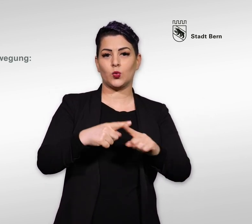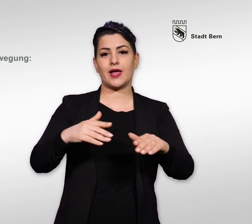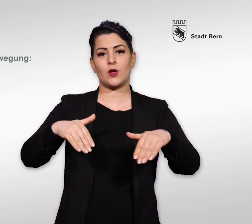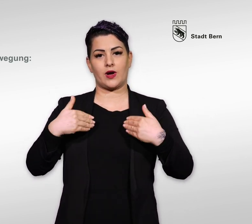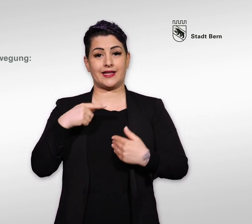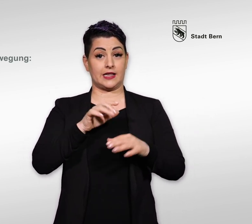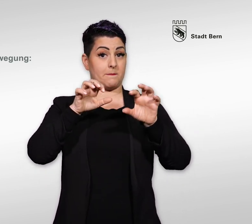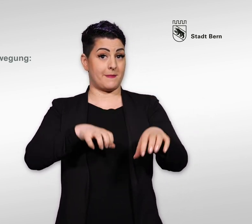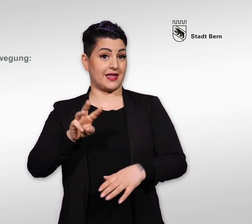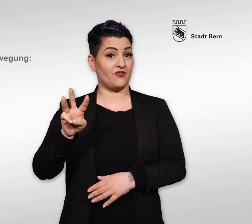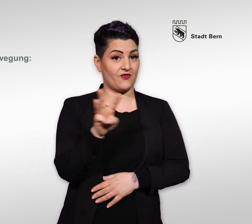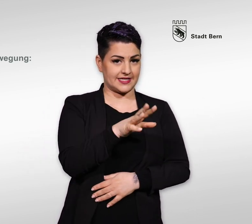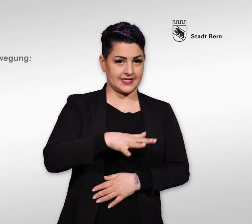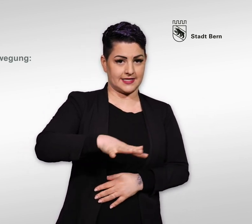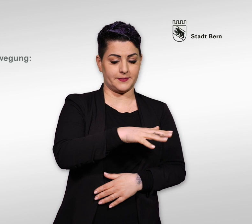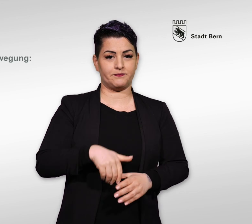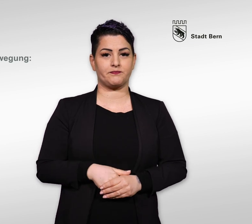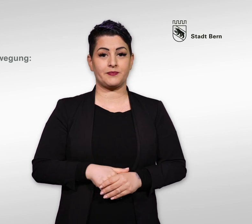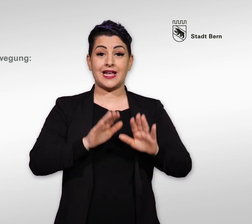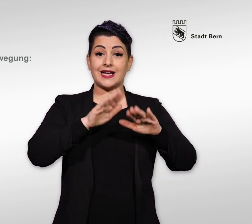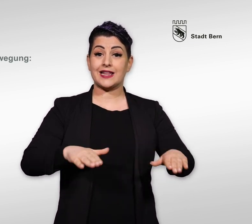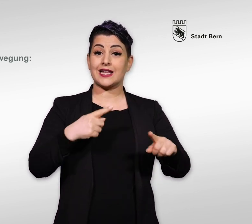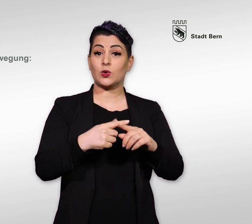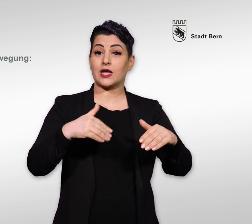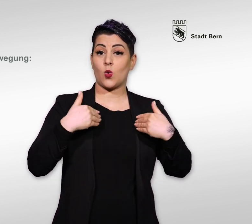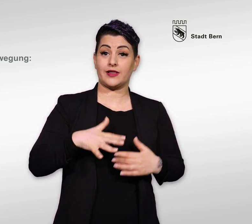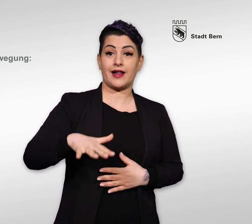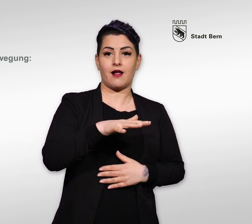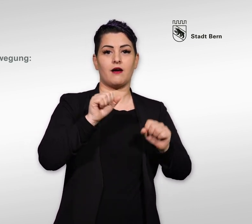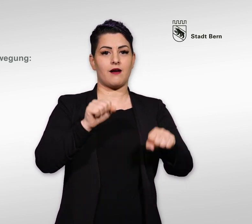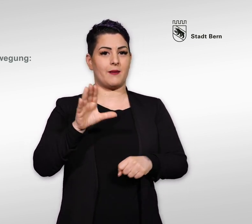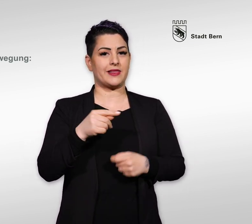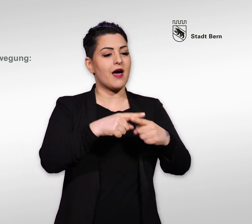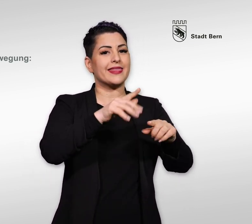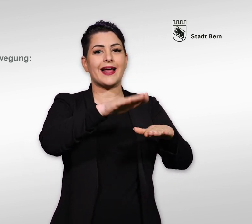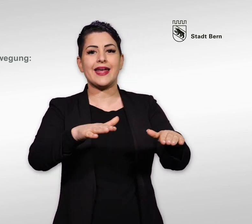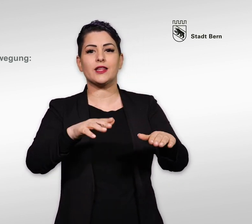und Jugendliche in Bern West. Zusammen mit Kids aus der Nachbarschaft können Kinder